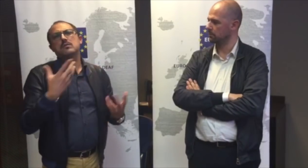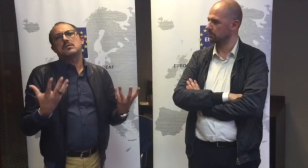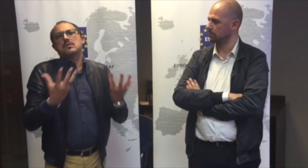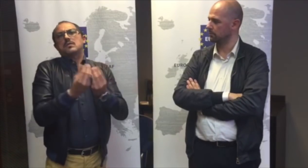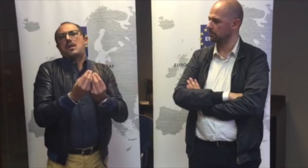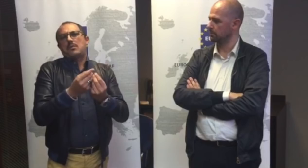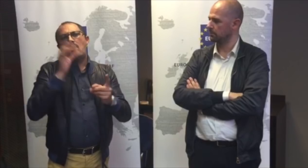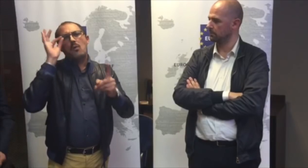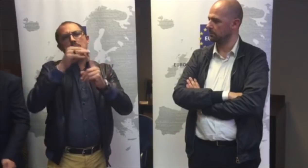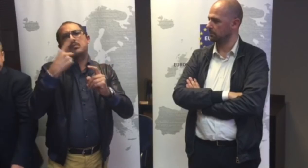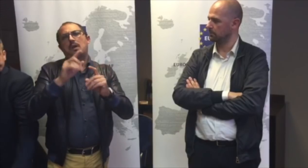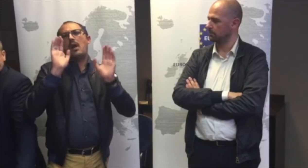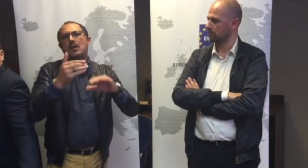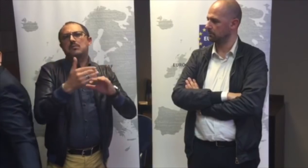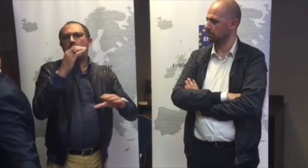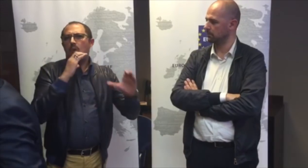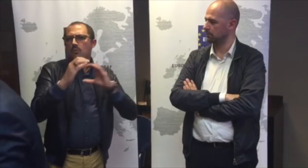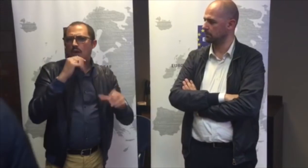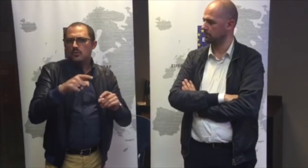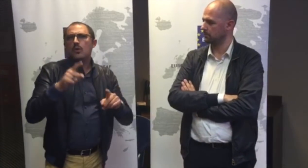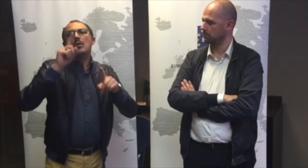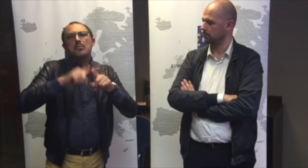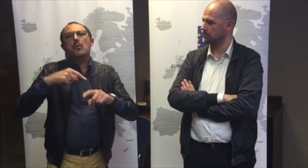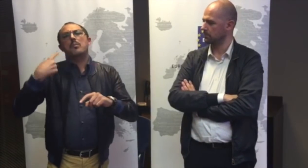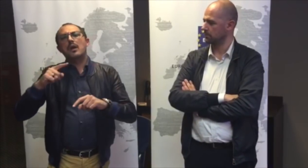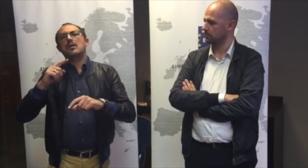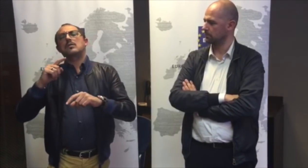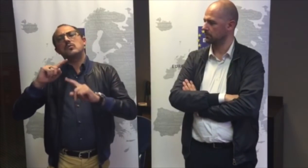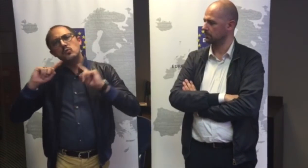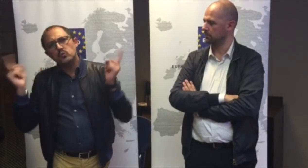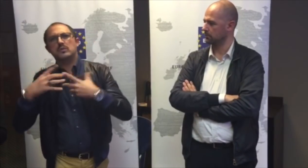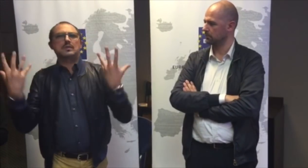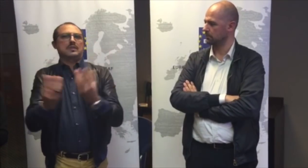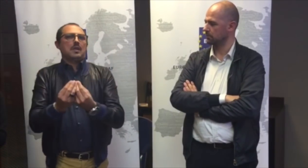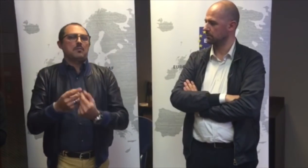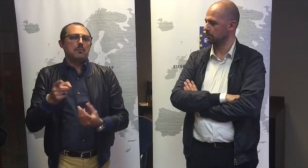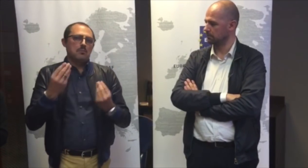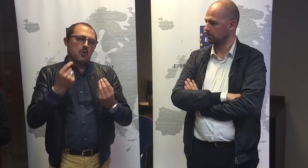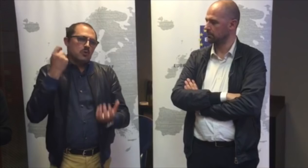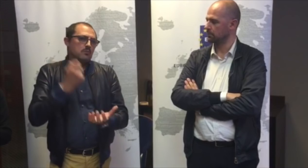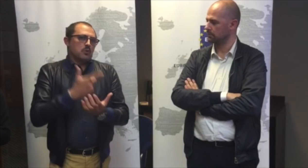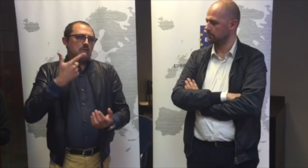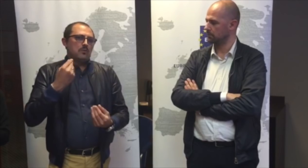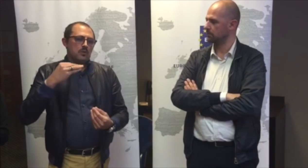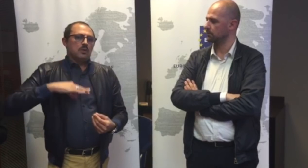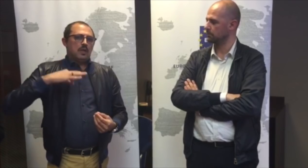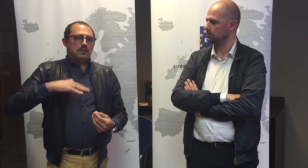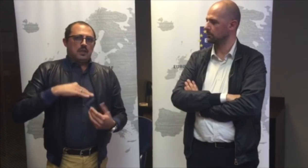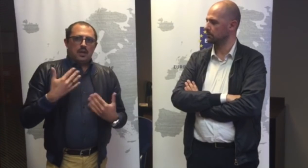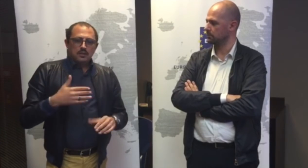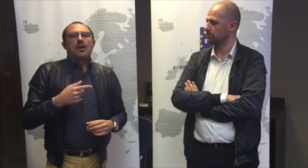di cui obiettivo è l'abbattimento del muro della comunicazione tutti insieme, la cosa è molto importante, e molto interessante,